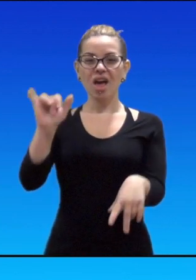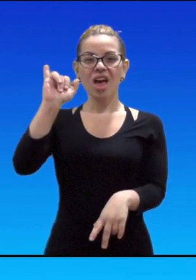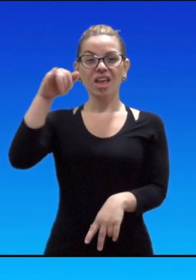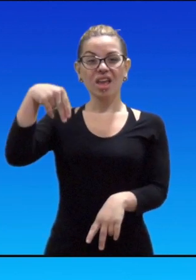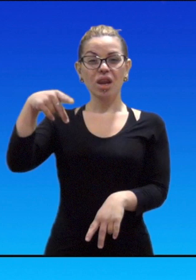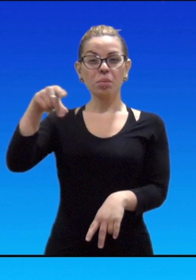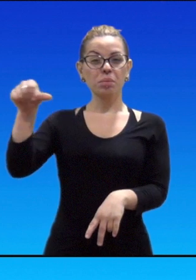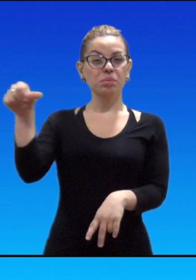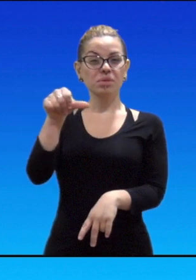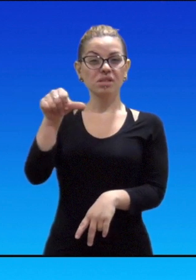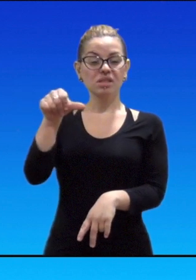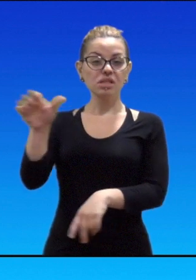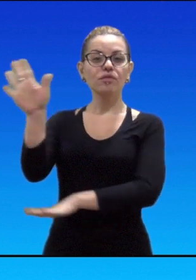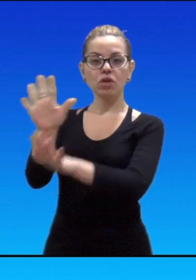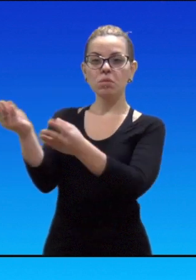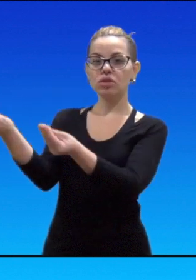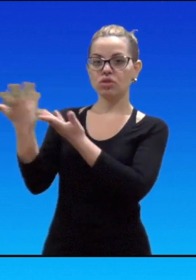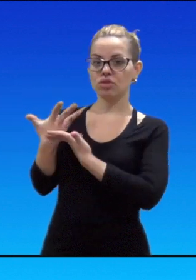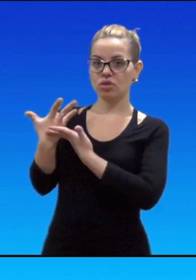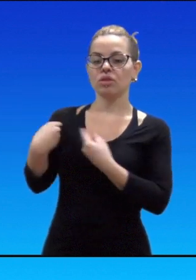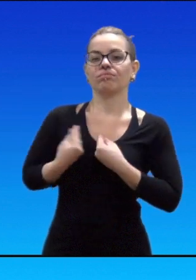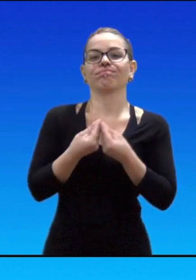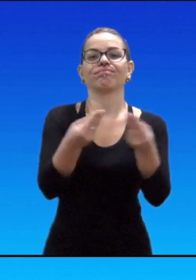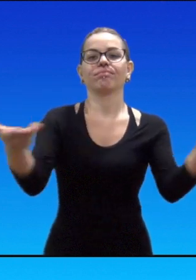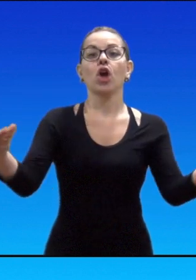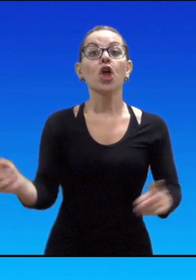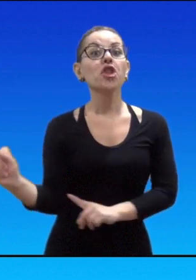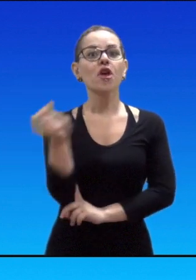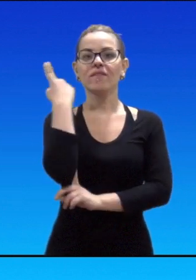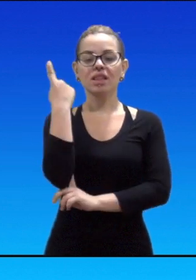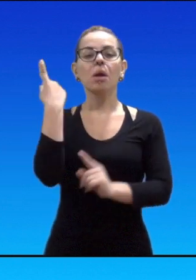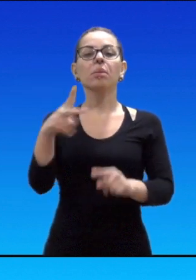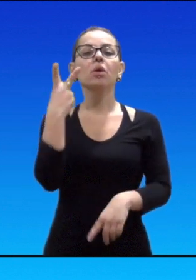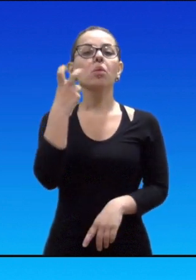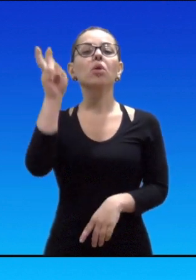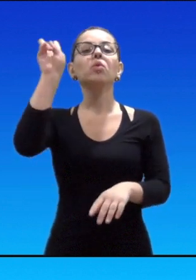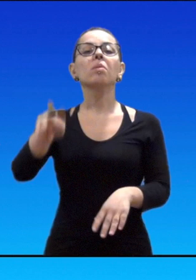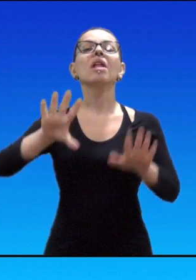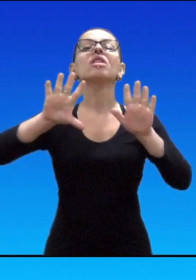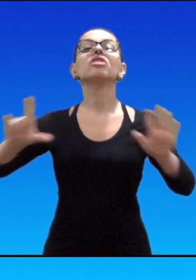che l'INPS ci ha confermato delle novità per il 2017,